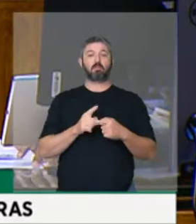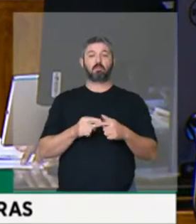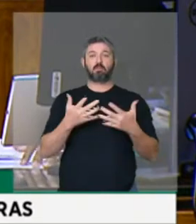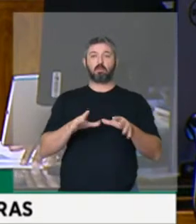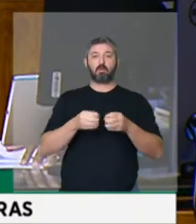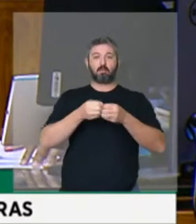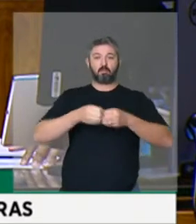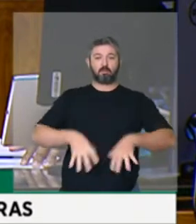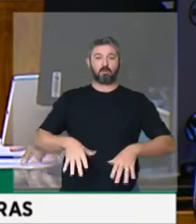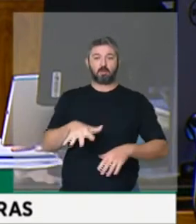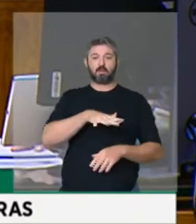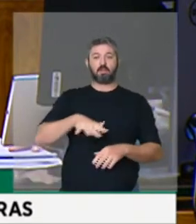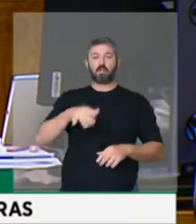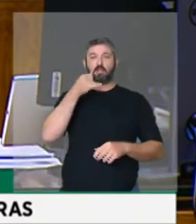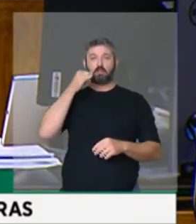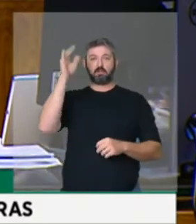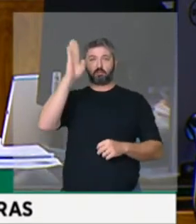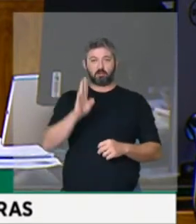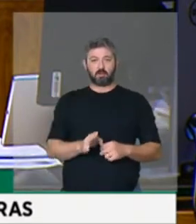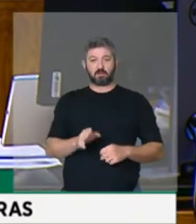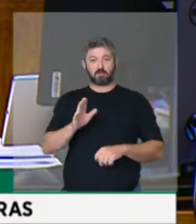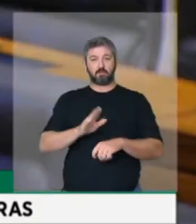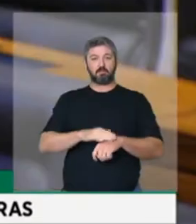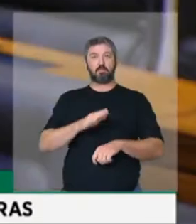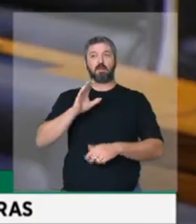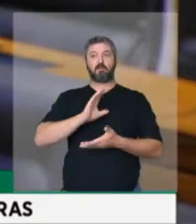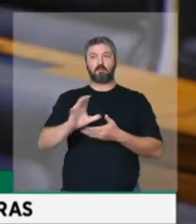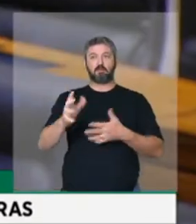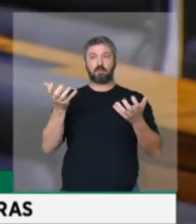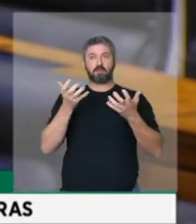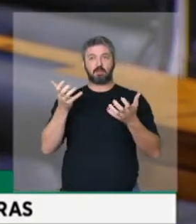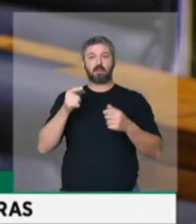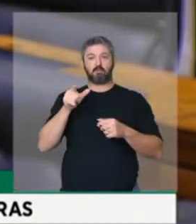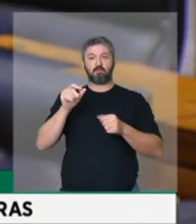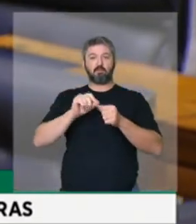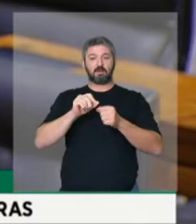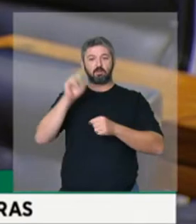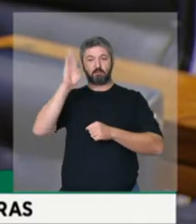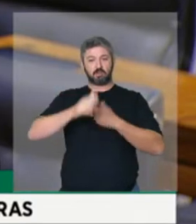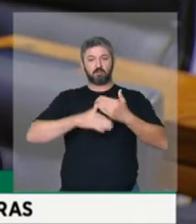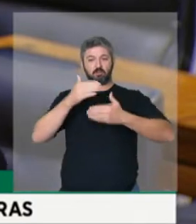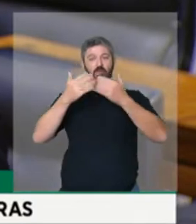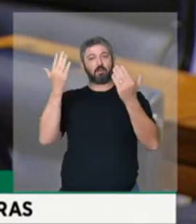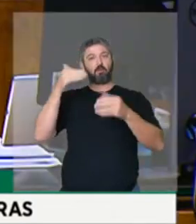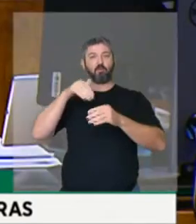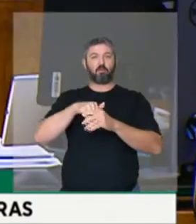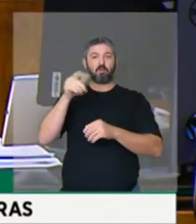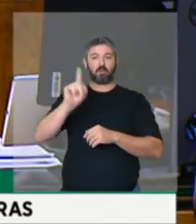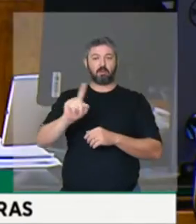NO DIA DE HOJE. VOTO DO PDT É PELA OBSTRUÇÃO. [PRESIDENTE]: PSC. PTB E PROS.